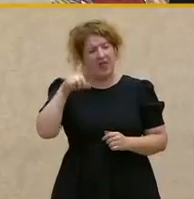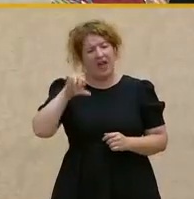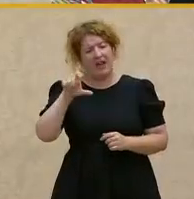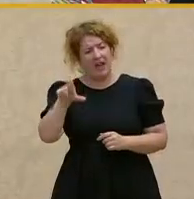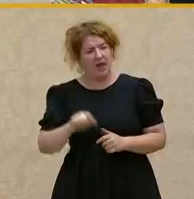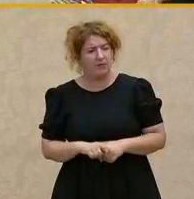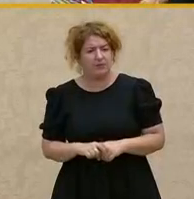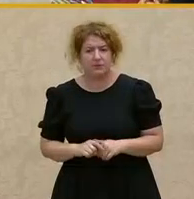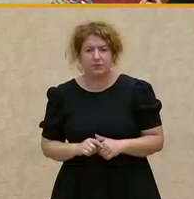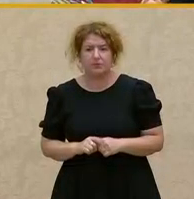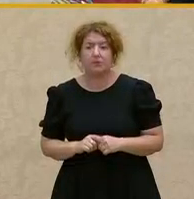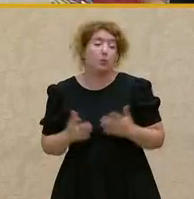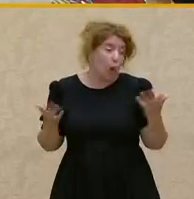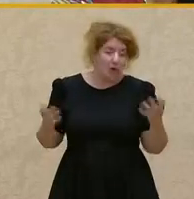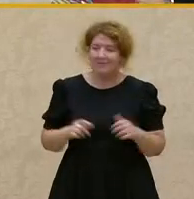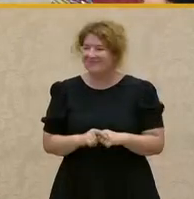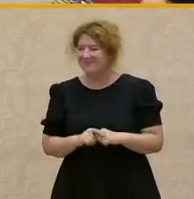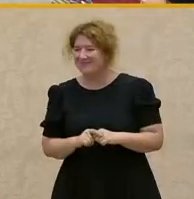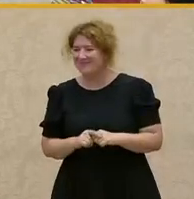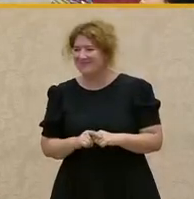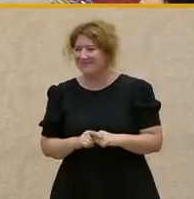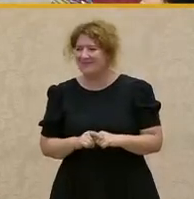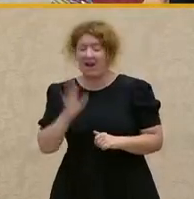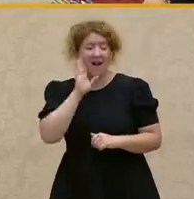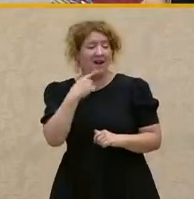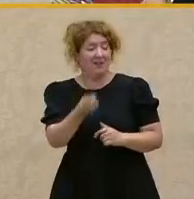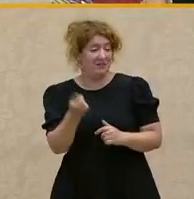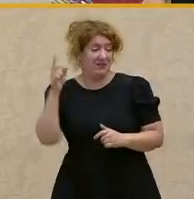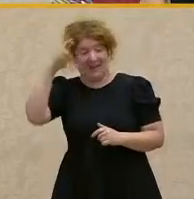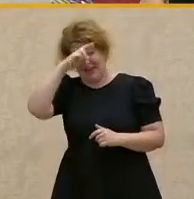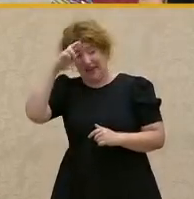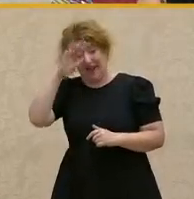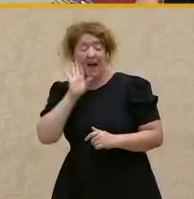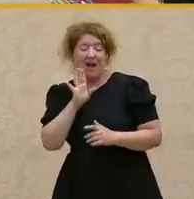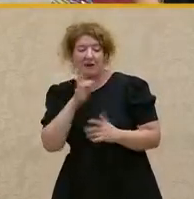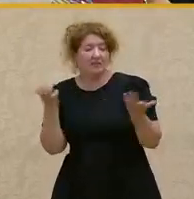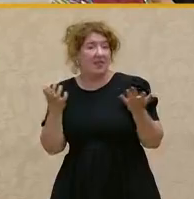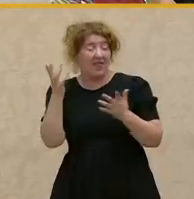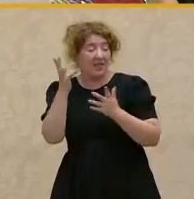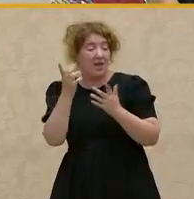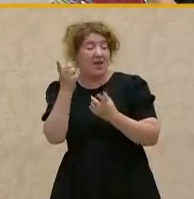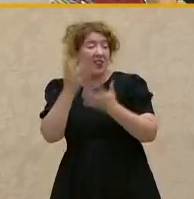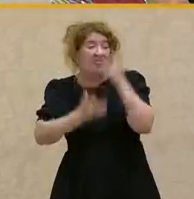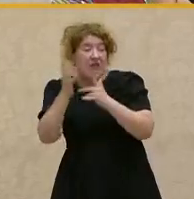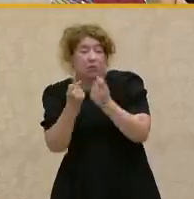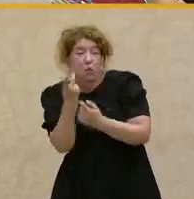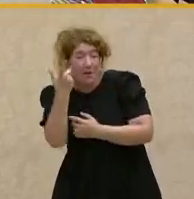Sí. Como bien ha dicho Ricard, no existe un censo oficial de personas con sordoceguera. La única